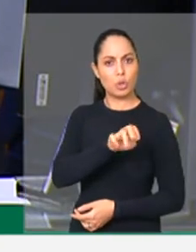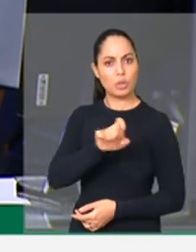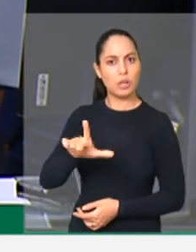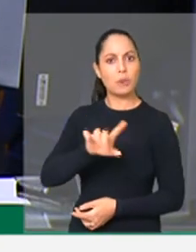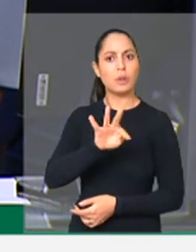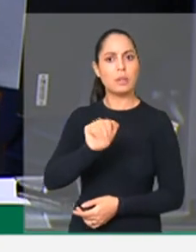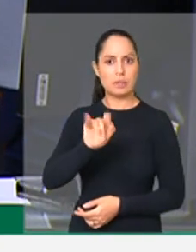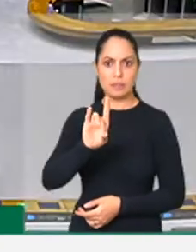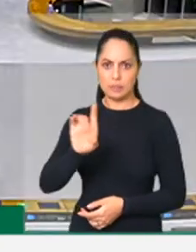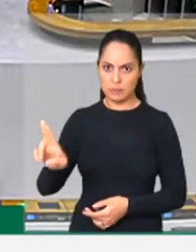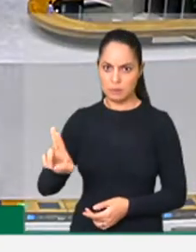DISCUTINDO A RESPEITO, PRINCIPALMENTE, DO REBATE... A